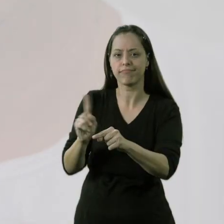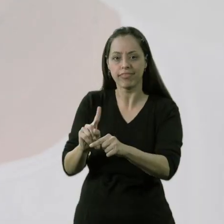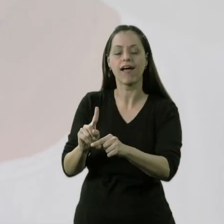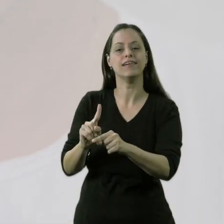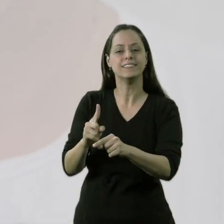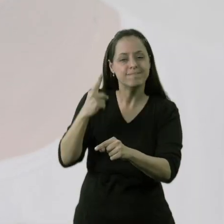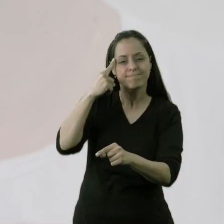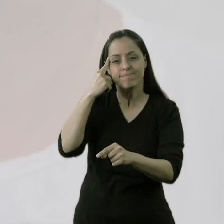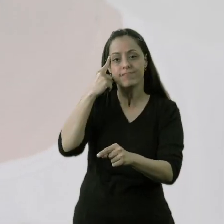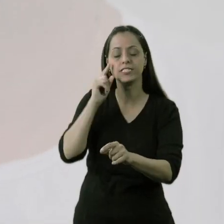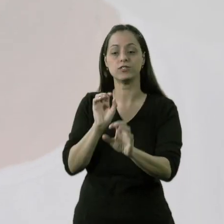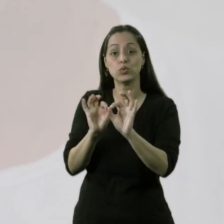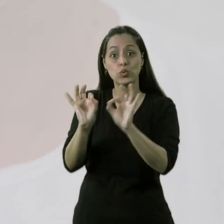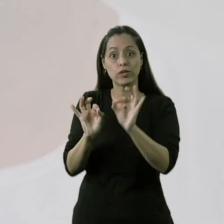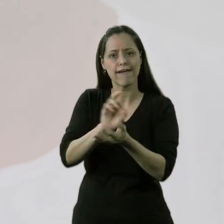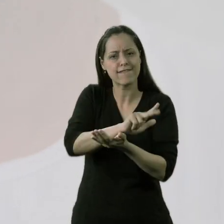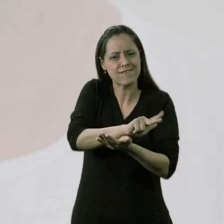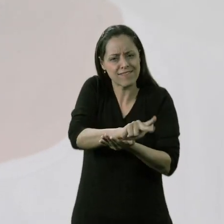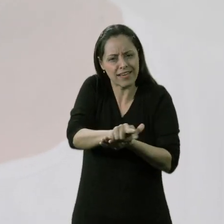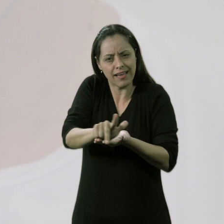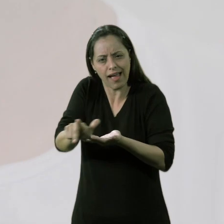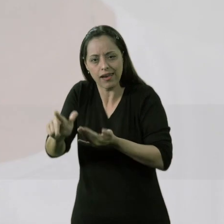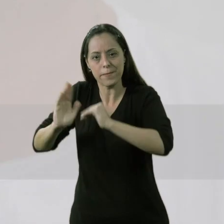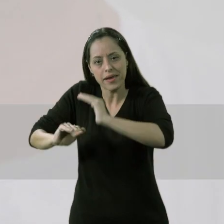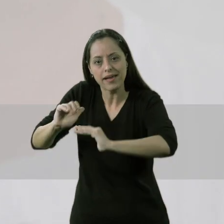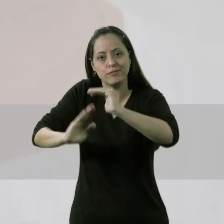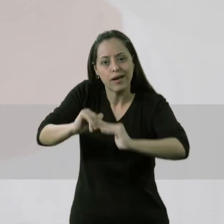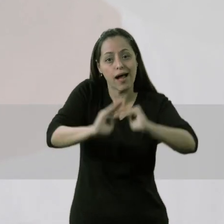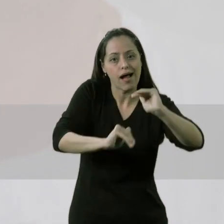A nossa ideia era que a gente tivesse realmente uma quantidade de atividades